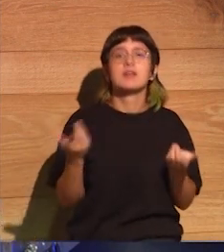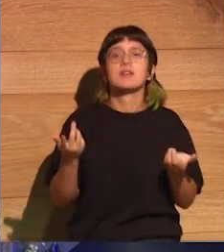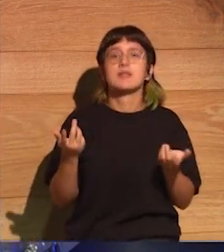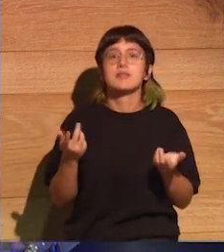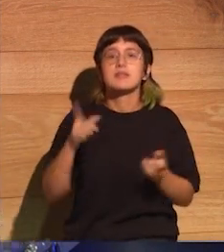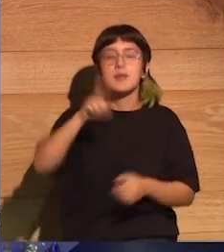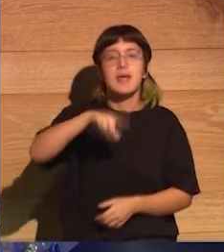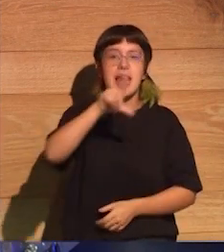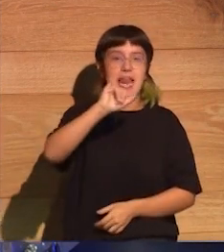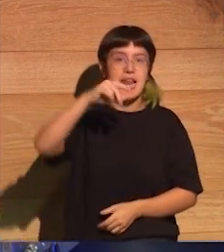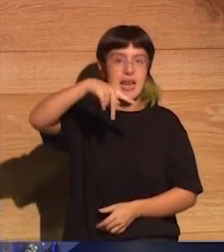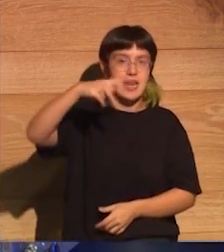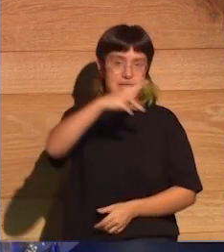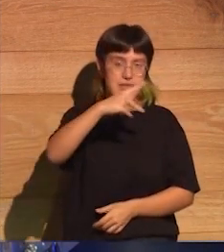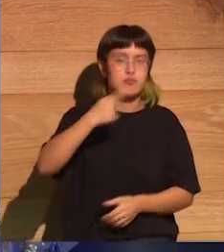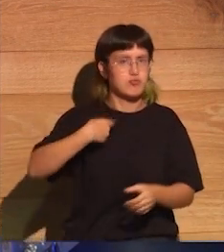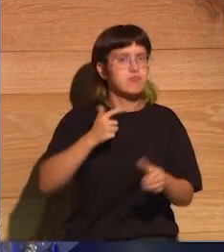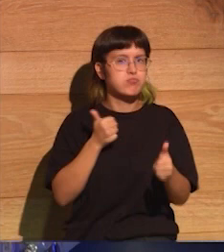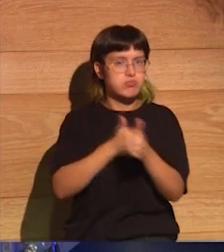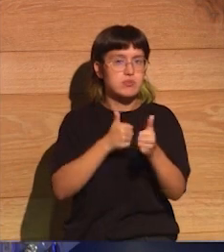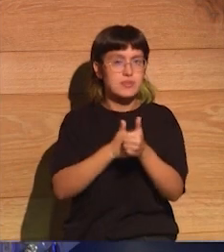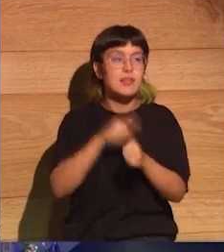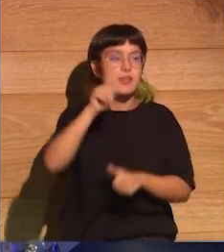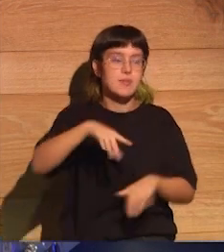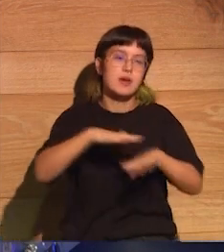aunque utilicemos las redes sociales de forma responsable.